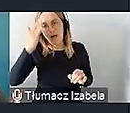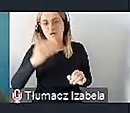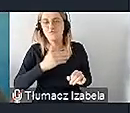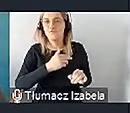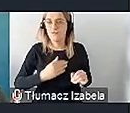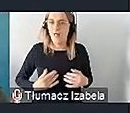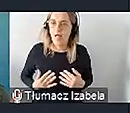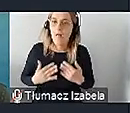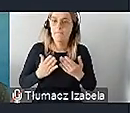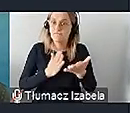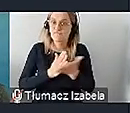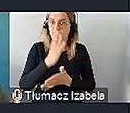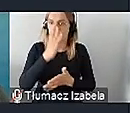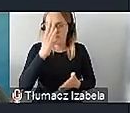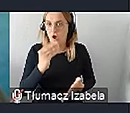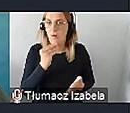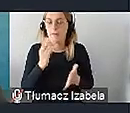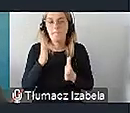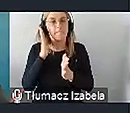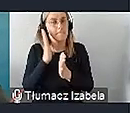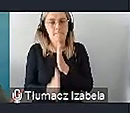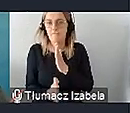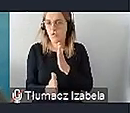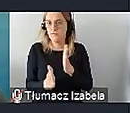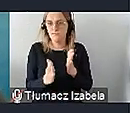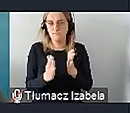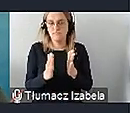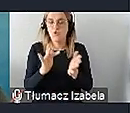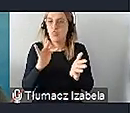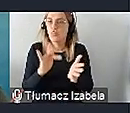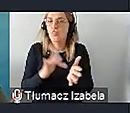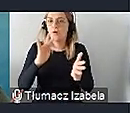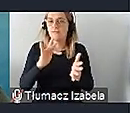więc poprzez obraz bardziej bezpośrednio dotykamy naszej sfery emocjonalnej.